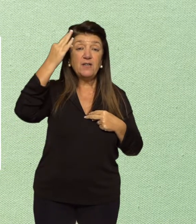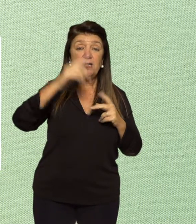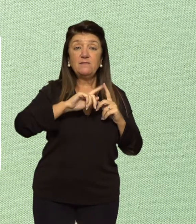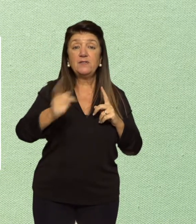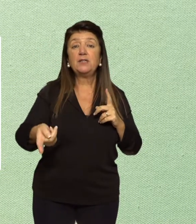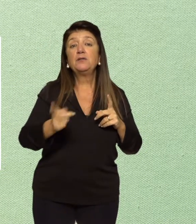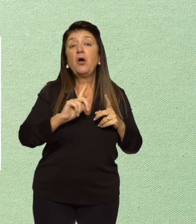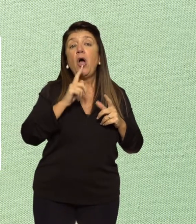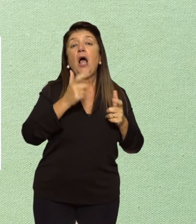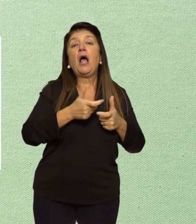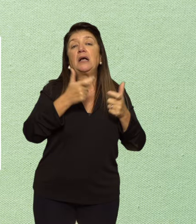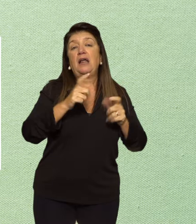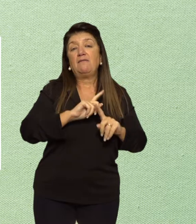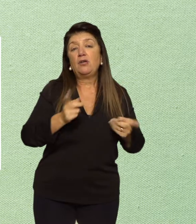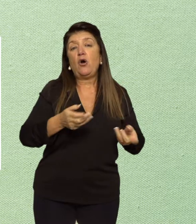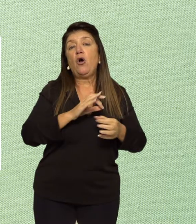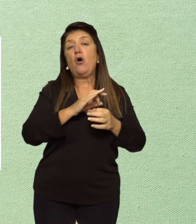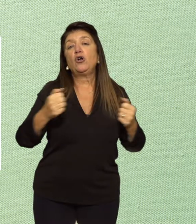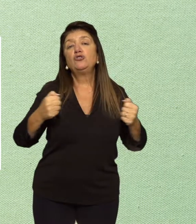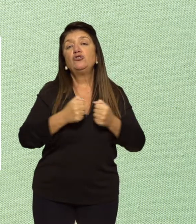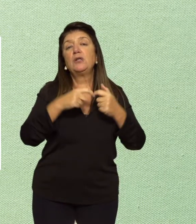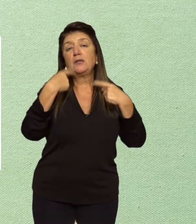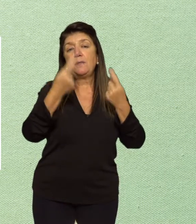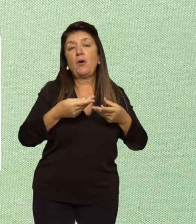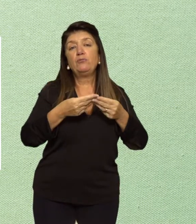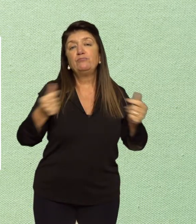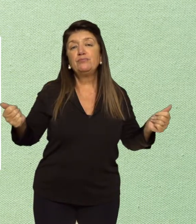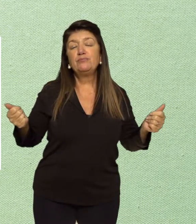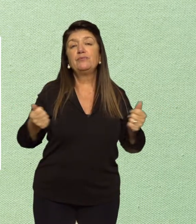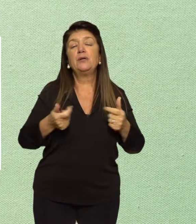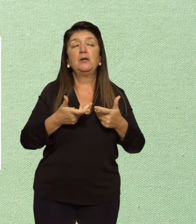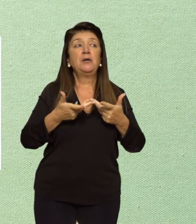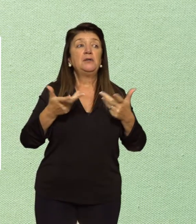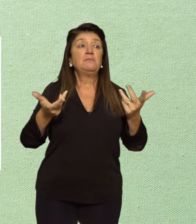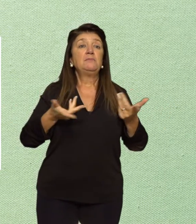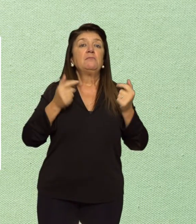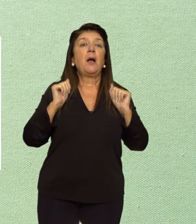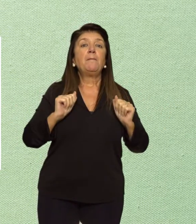ripresa, magari non del tutto e qui entriamo anche sulla possibilità poi di entrare nella disabilità